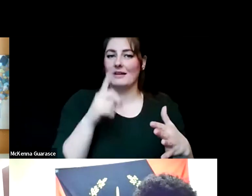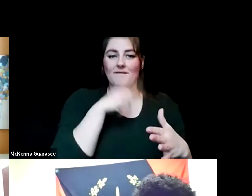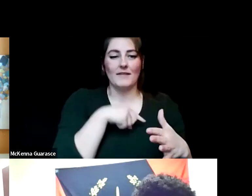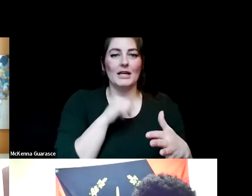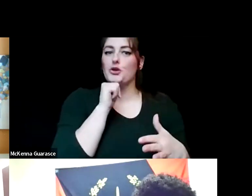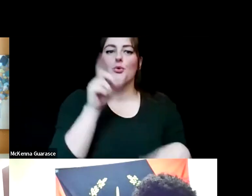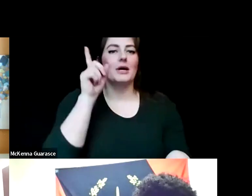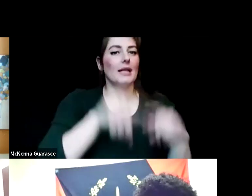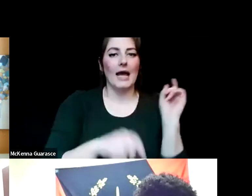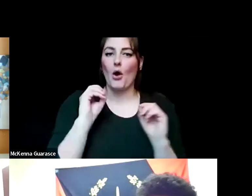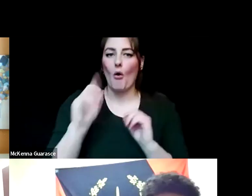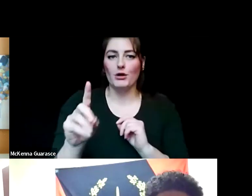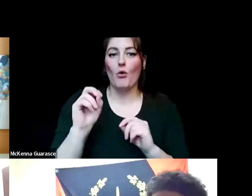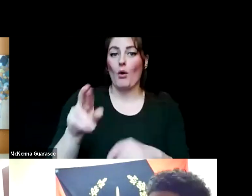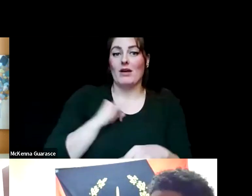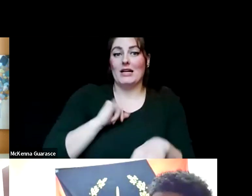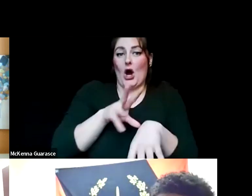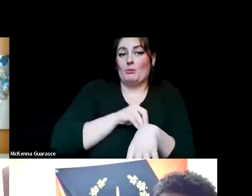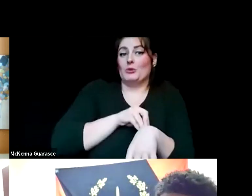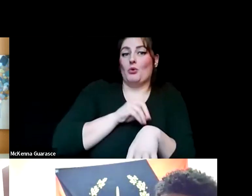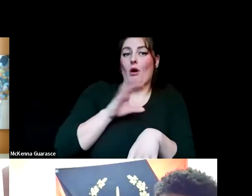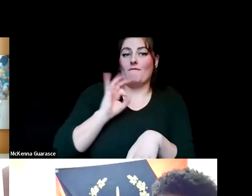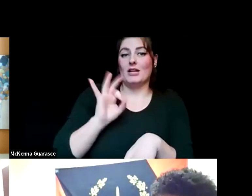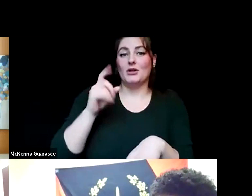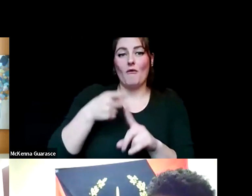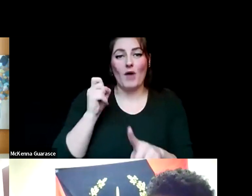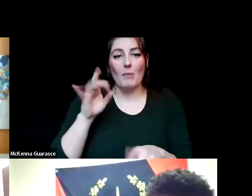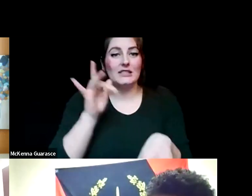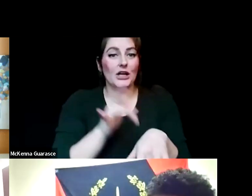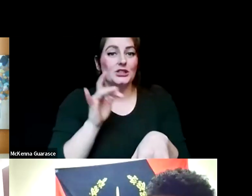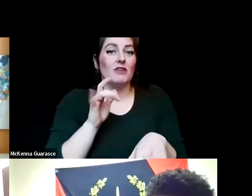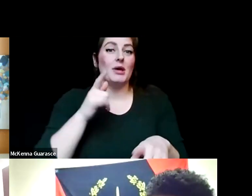ni siquiera absorber fentanilo al tocarlo, al estar cerca de él.